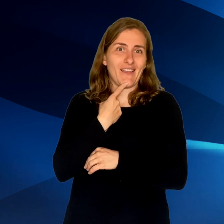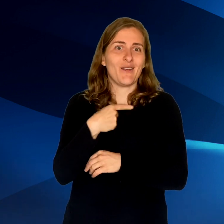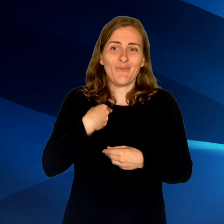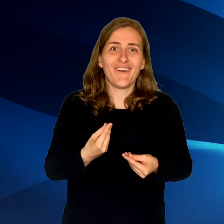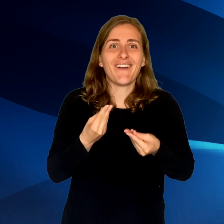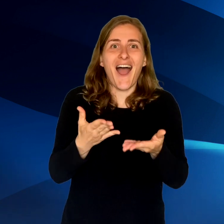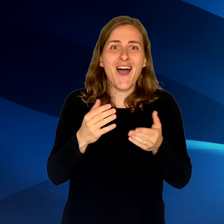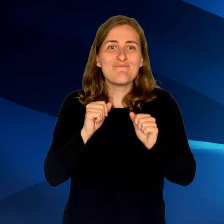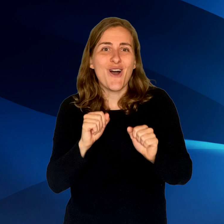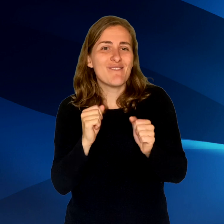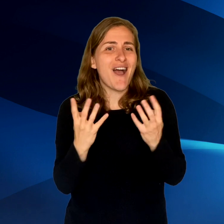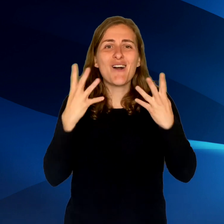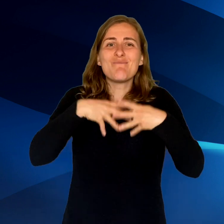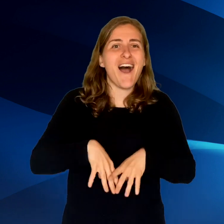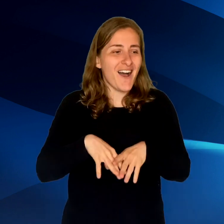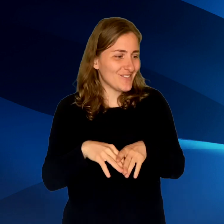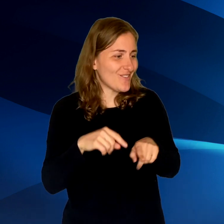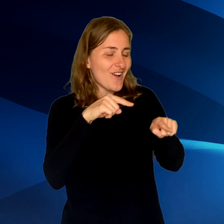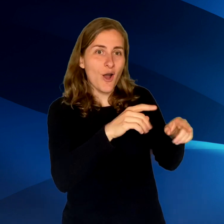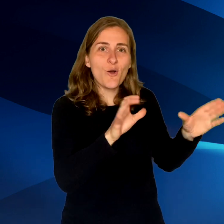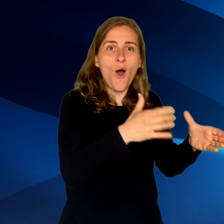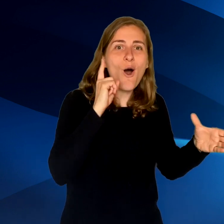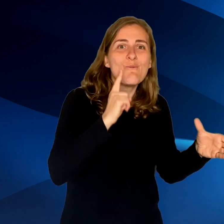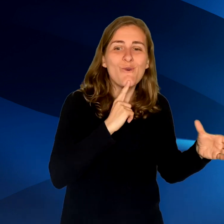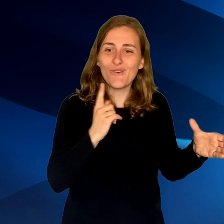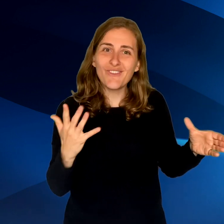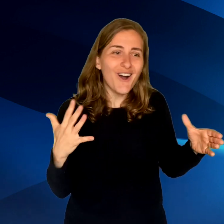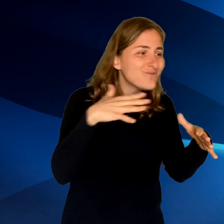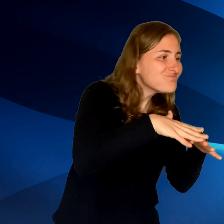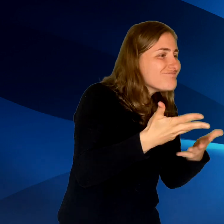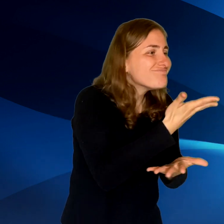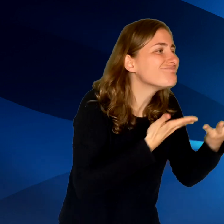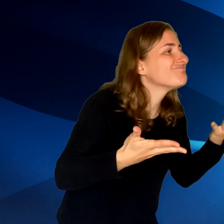grazie a questo primo contatto con un insegnante sordo, diventa più facile per l’apprendente udente entrare in contatto con la comunità sorda,